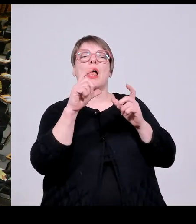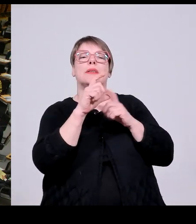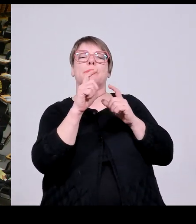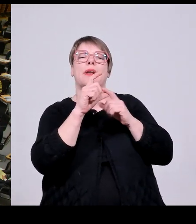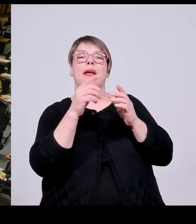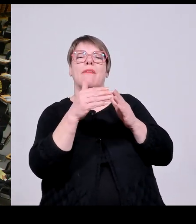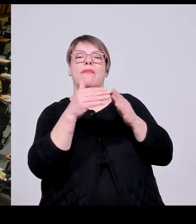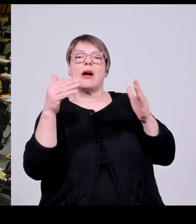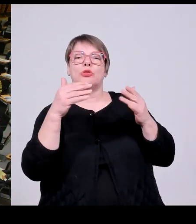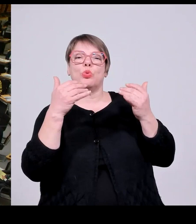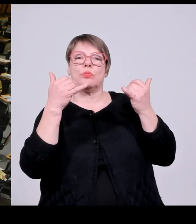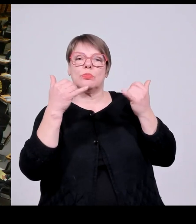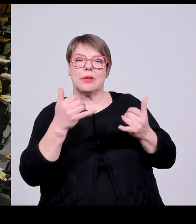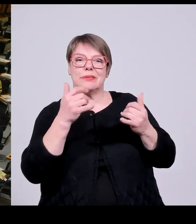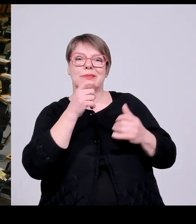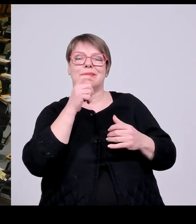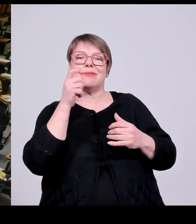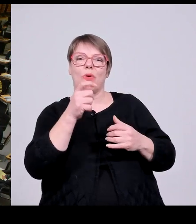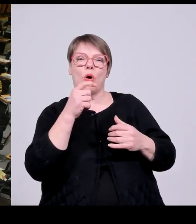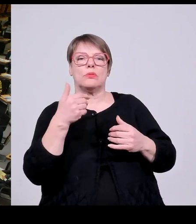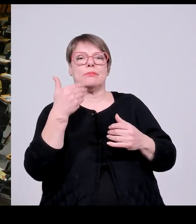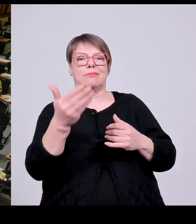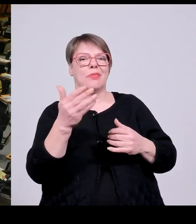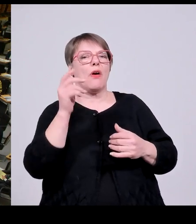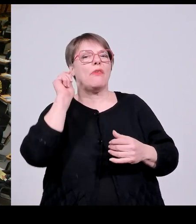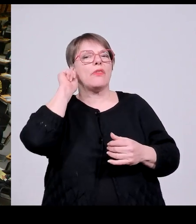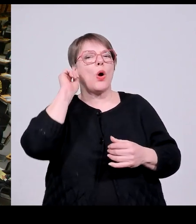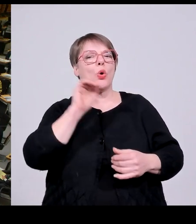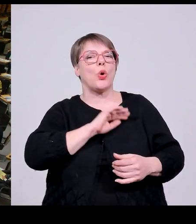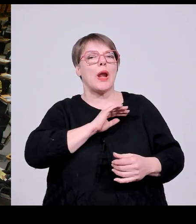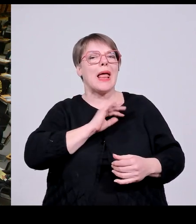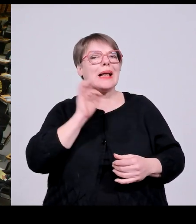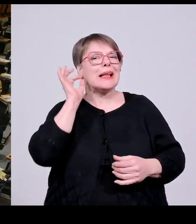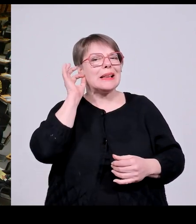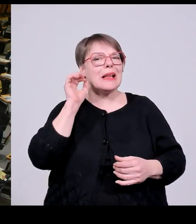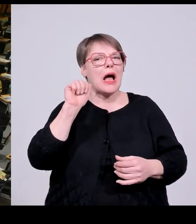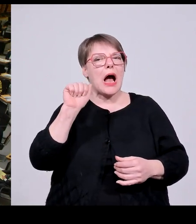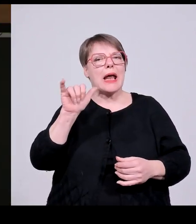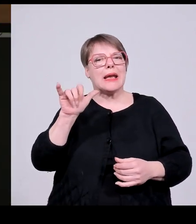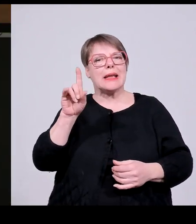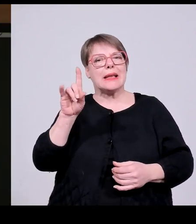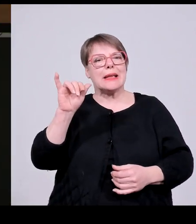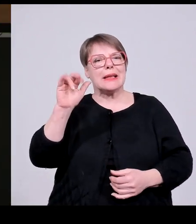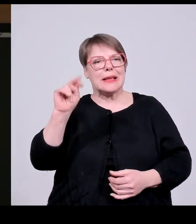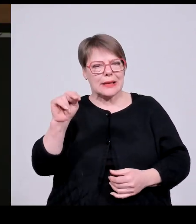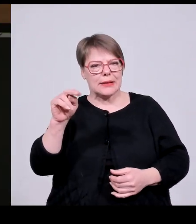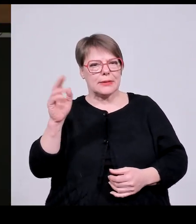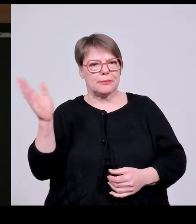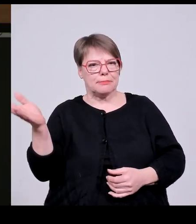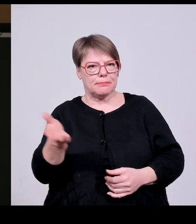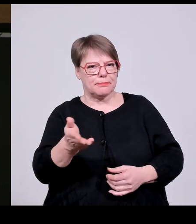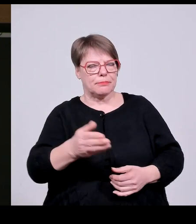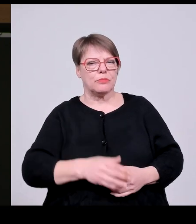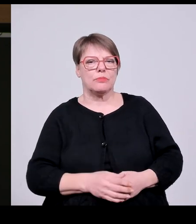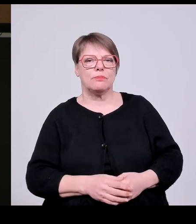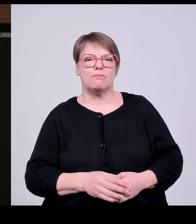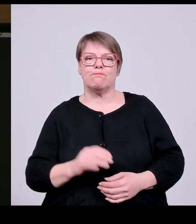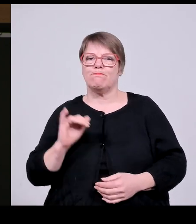Ja, sehr geehrte Frau Präsidentin, meine Damen und Herren! Ich freue mich sehr, dass wir heute noch einmal die Gelegenheit haben, eine